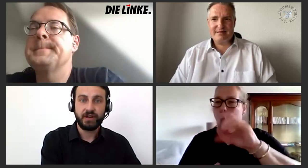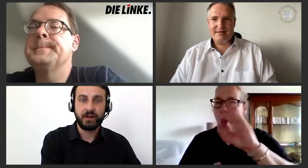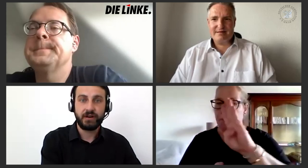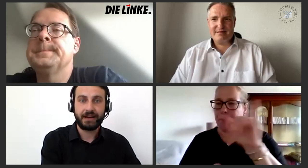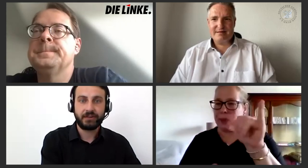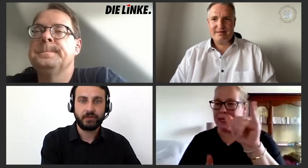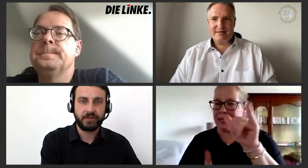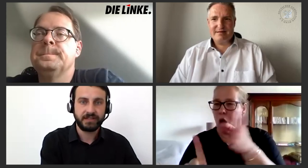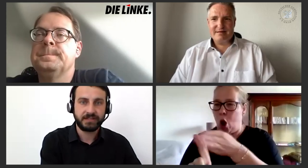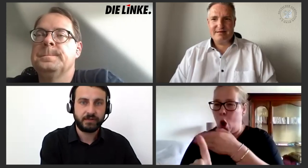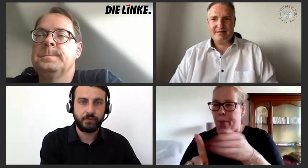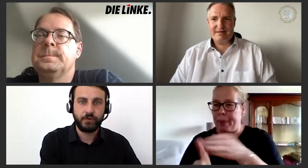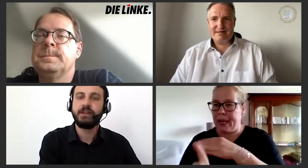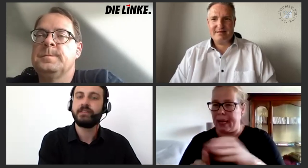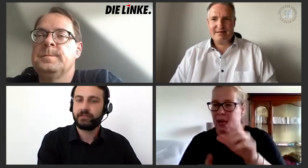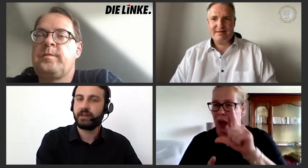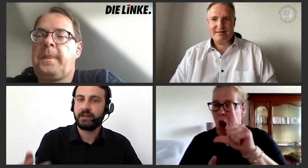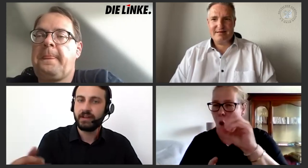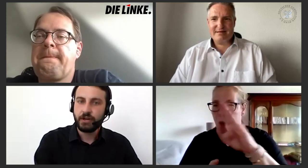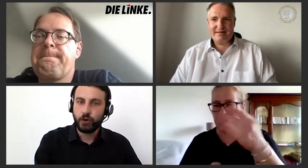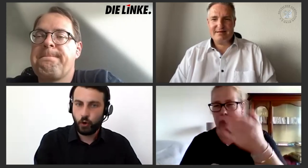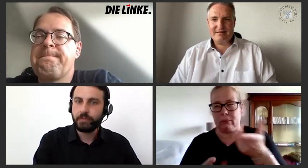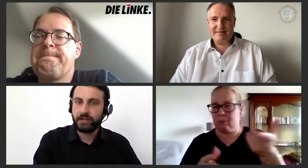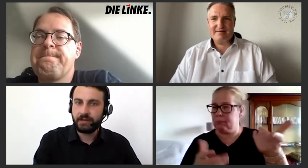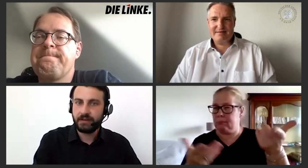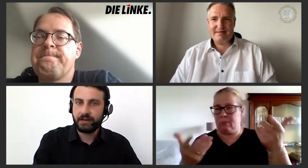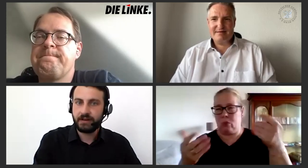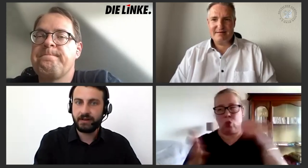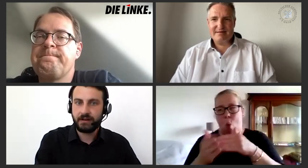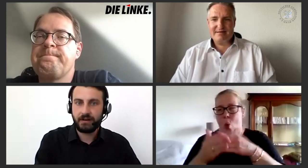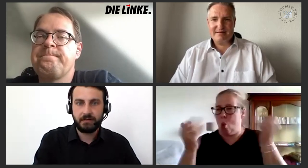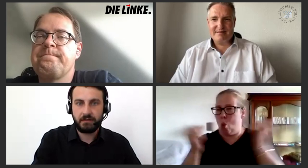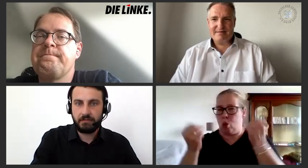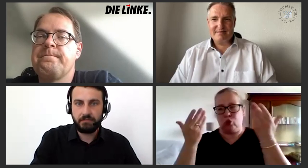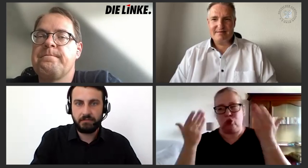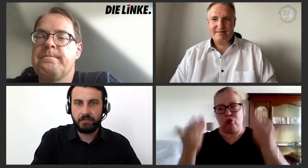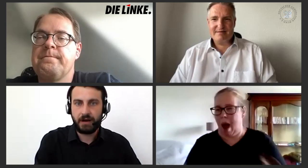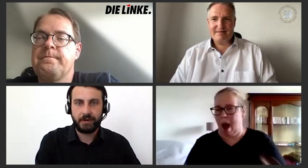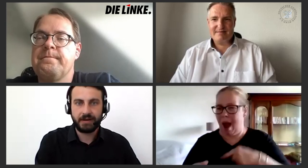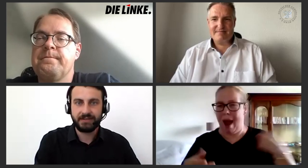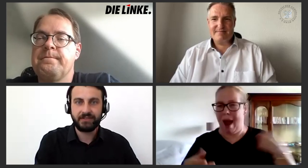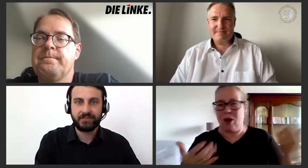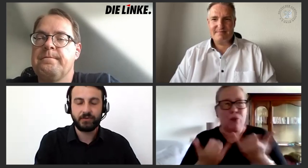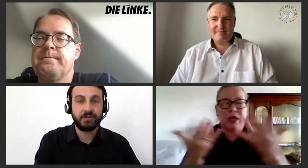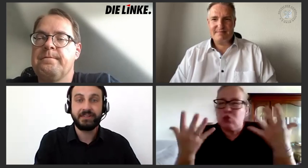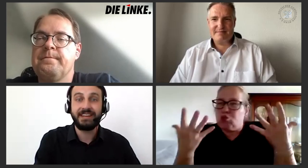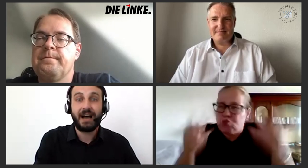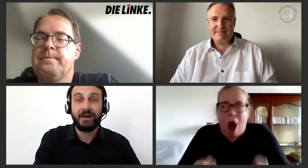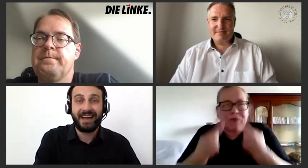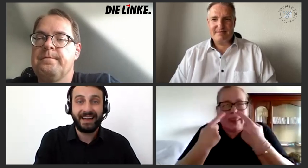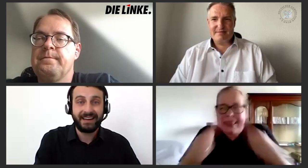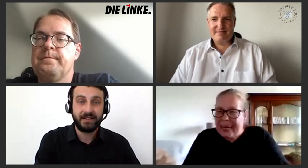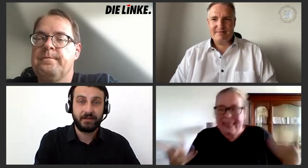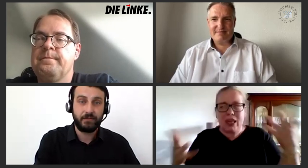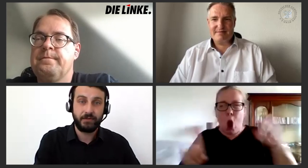dargestellt wird. Man hat irgendwie das Gefühl, dass es dann eine Lobby Arbeit ist und die